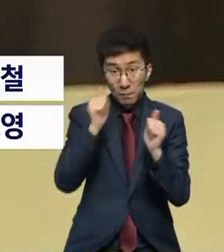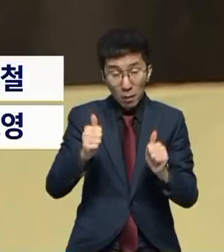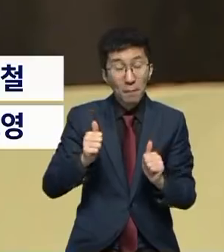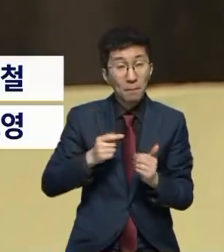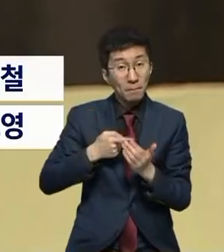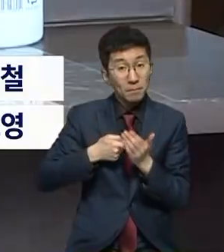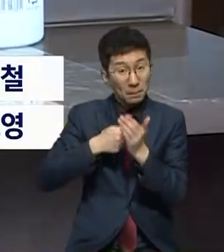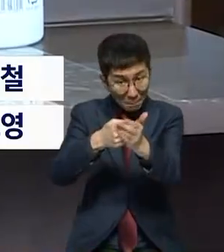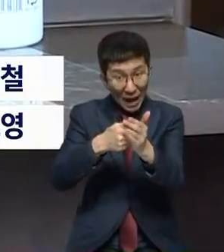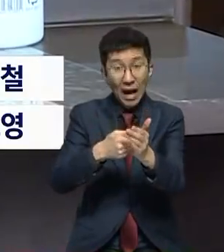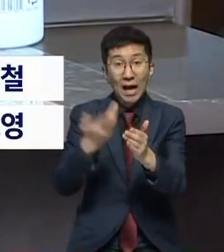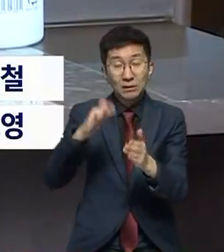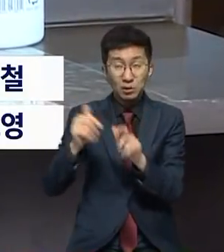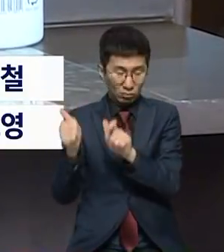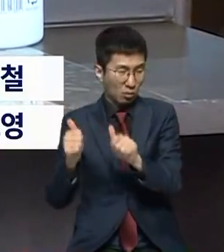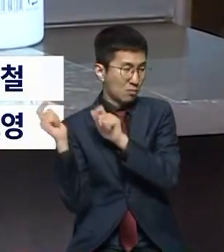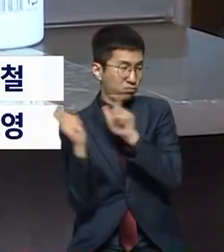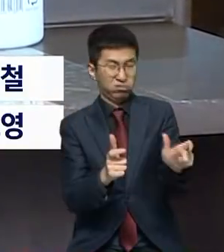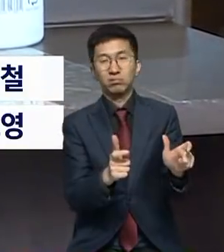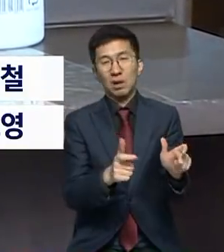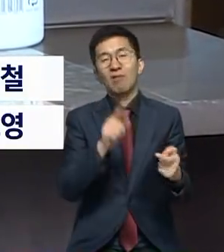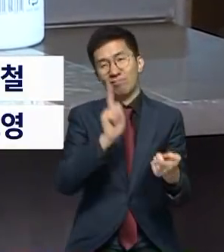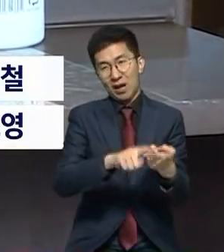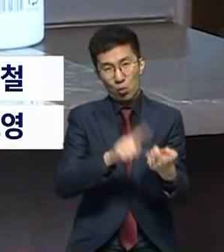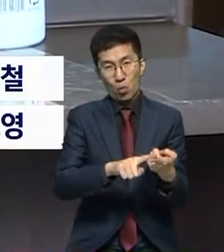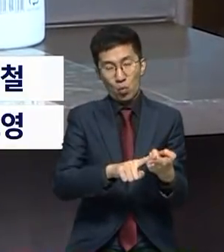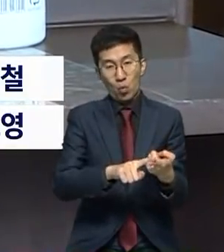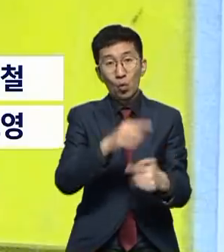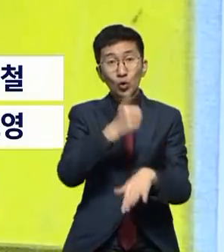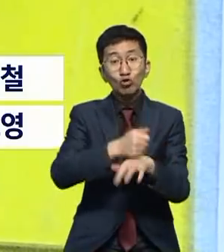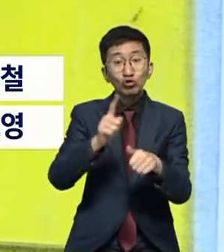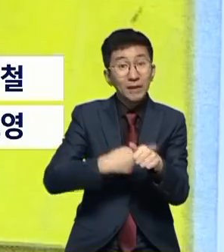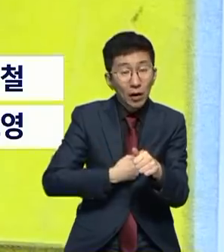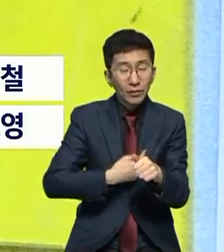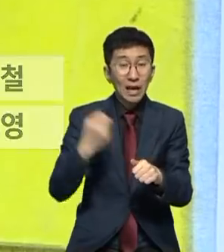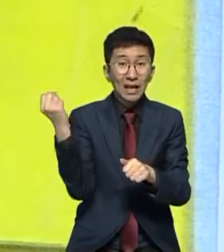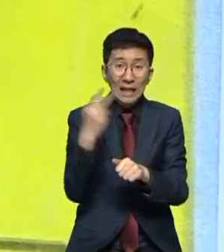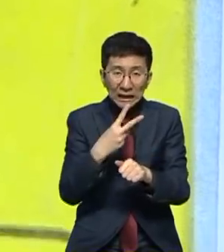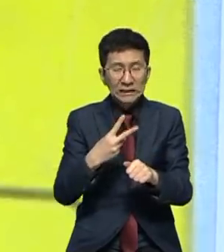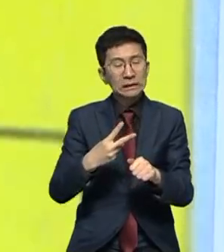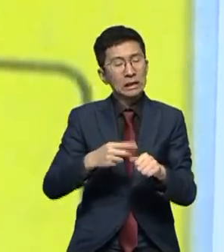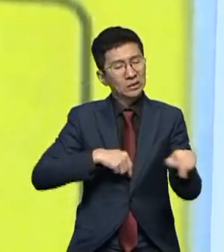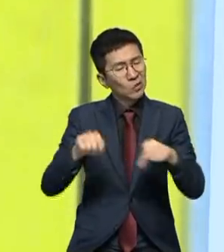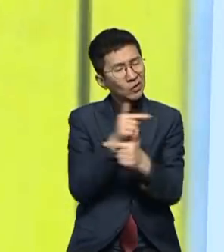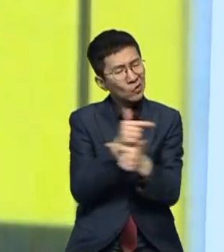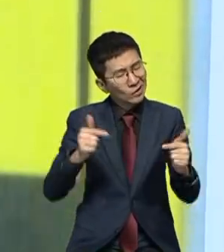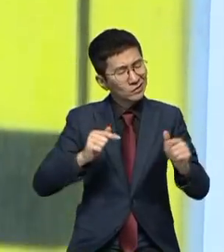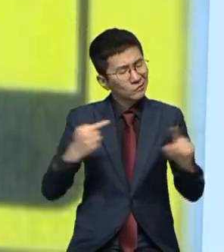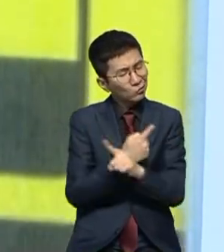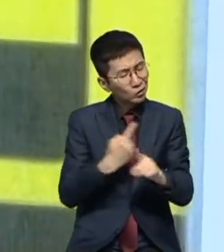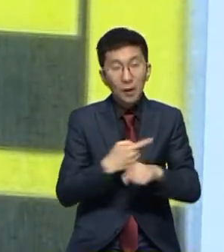미치지 않기 때문에 방역패스 전반에 걸친 재논의는 불가피할 것으로 보입니다. SBS 박재현입니다.